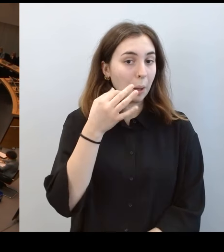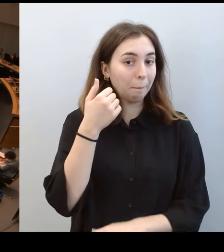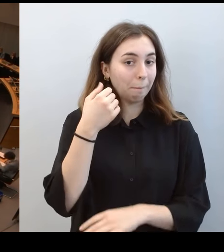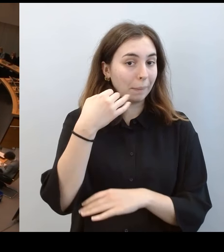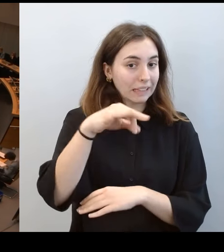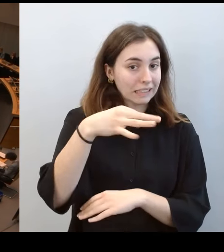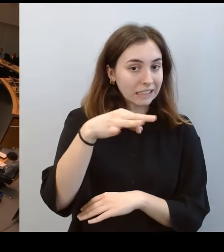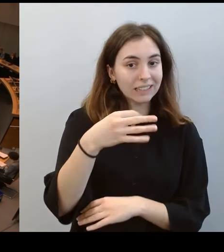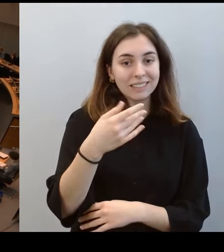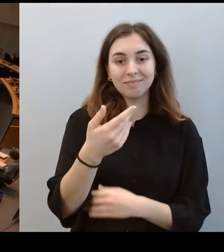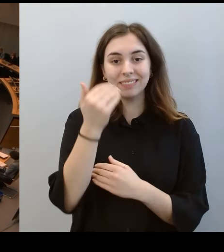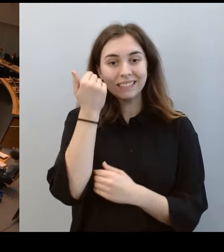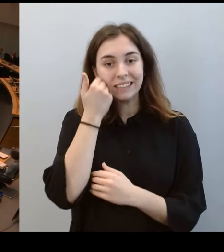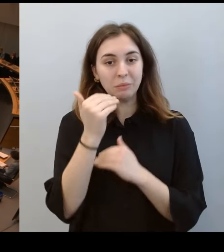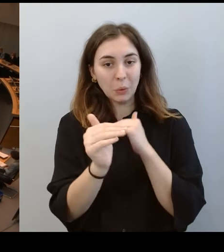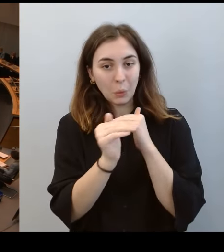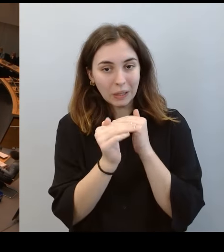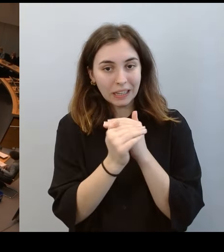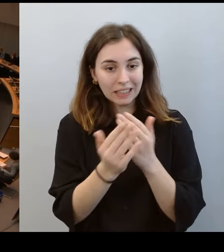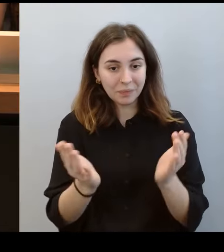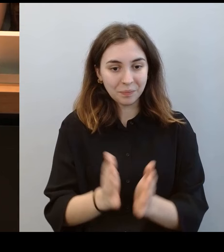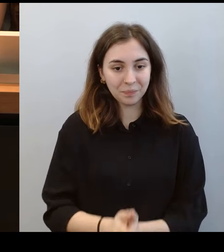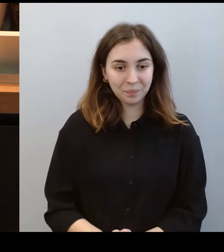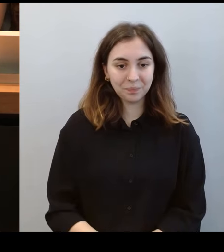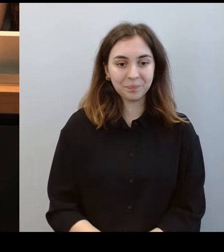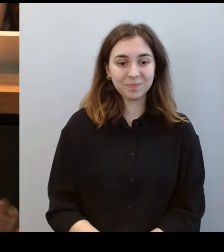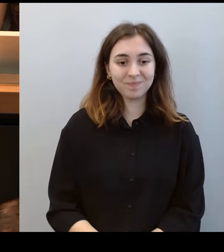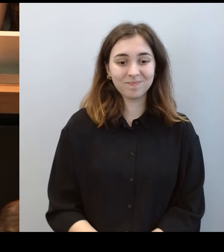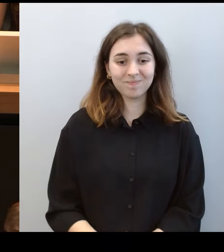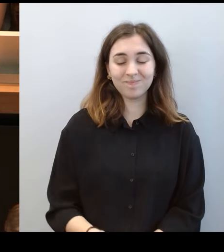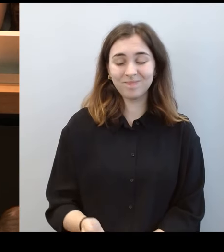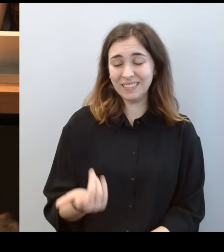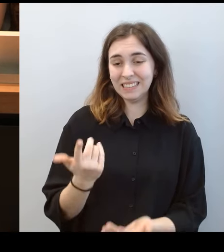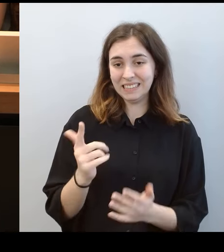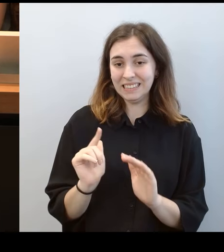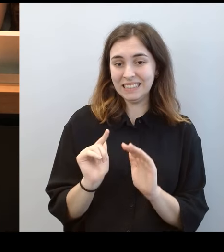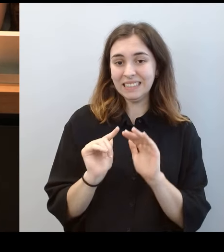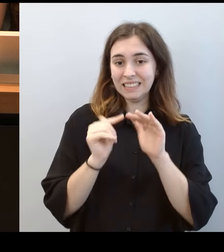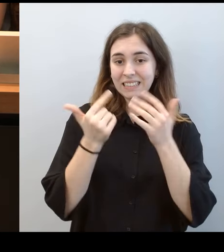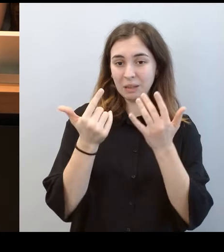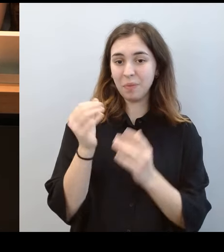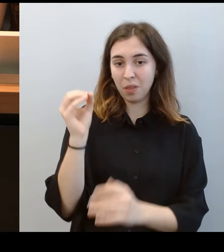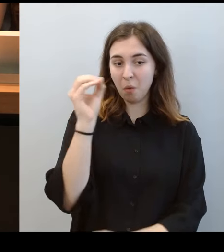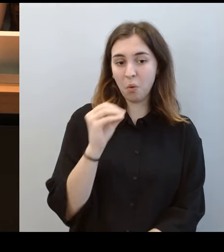Die Bilder, die uns erreicht haben am 7. Oktober, haben sich eingebrannt